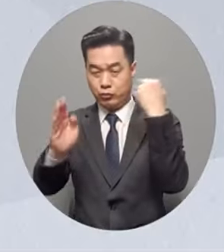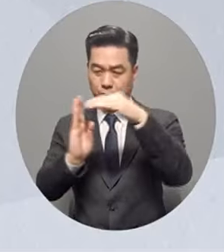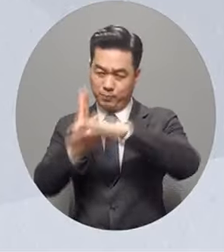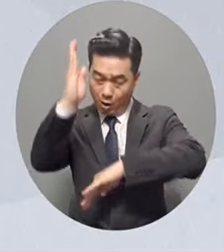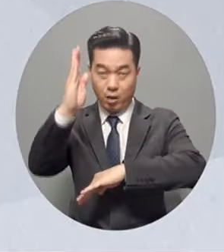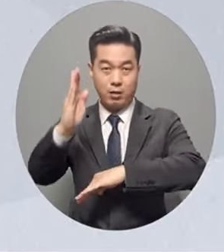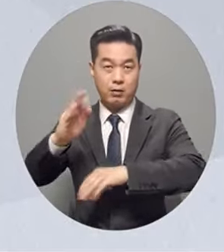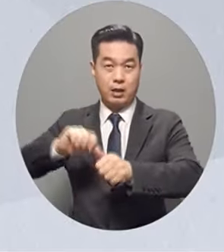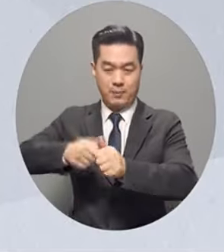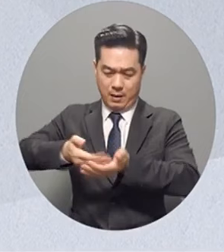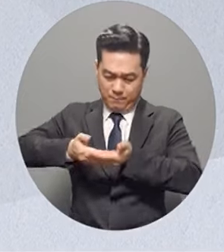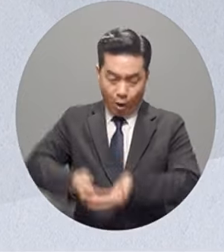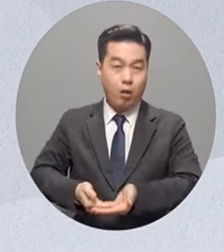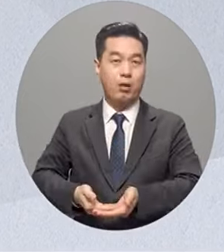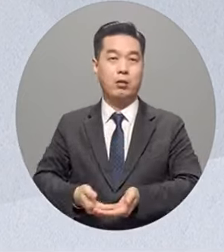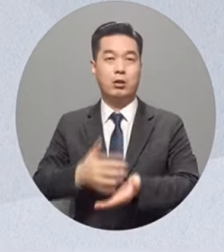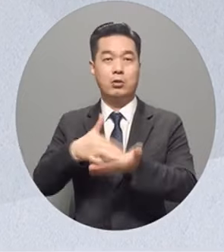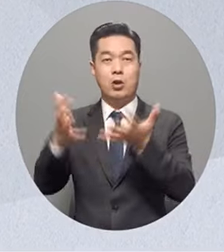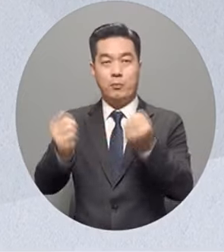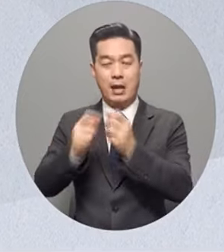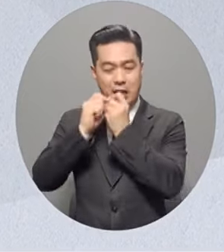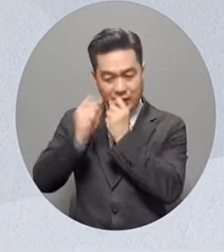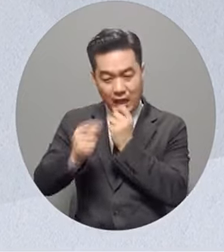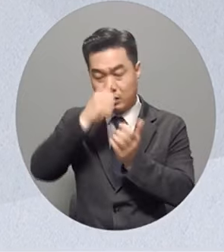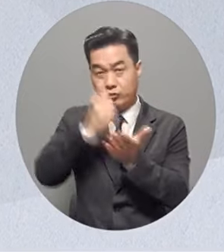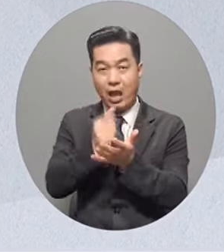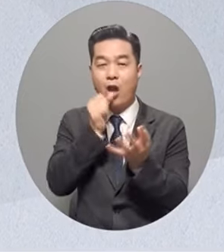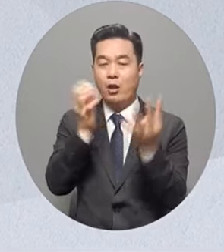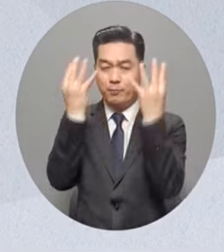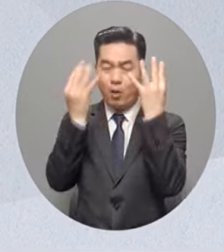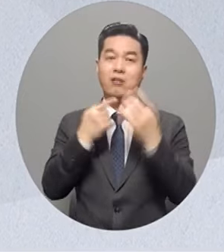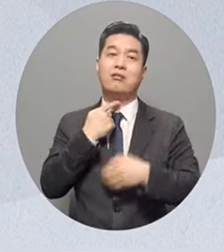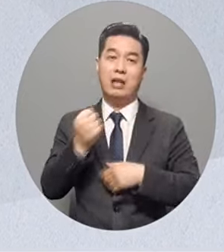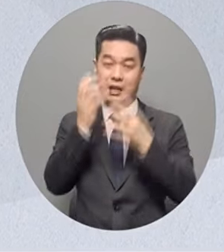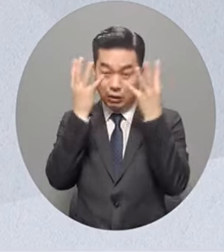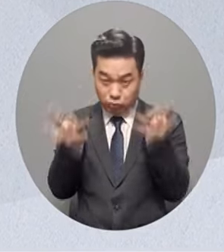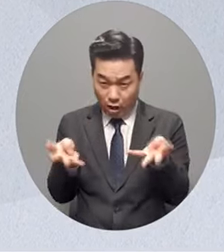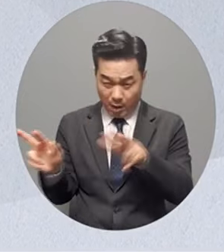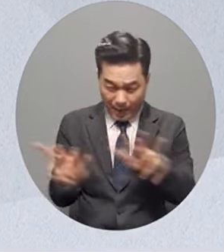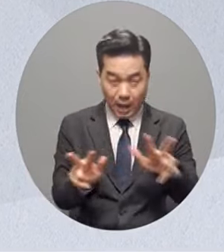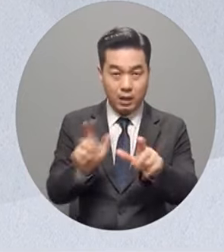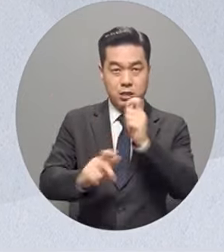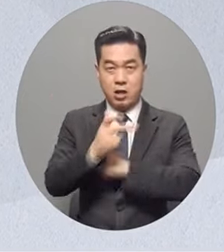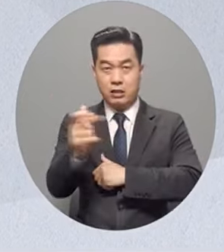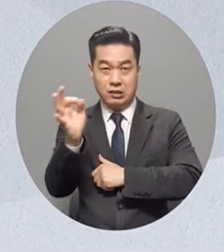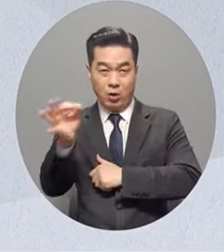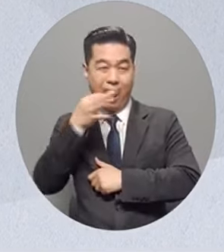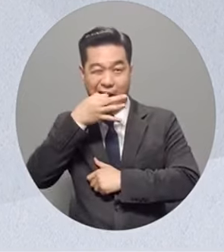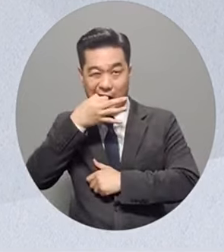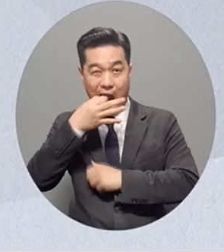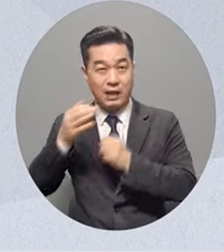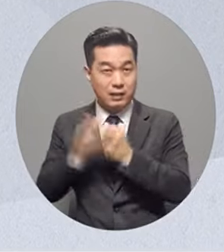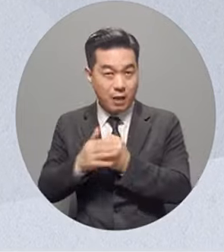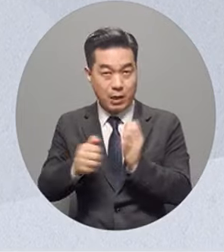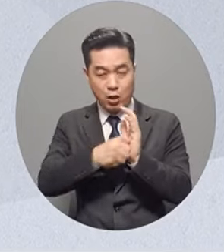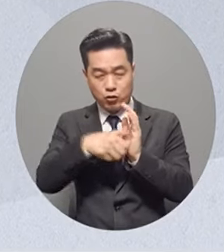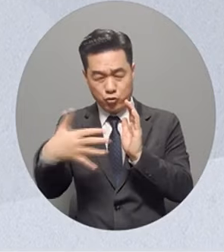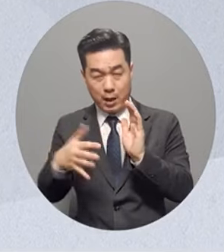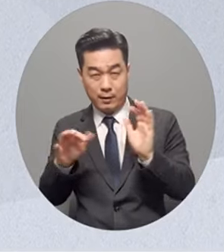법원 양형 기준을 뛰어넘는 중형입니다. 수많은 사기 범행으로 복역하고도 출소하자마자 더 큰 돈을 가로채려고